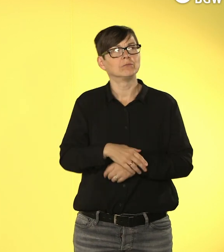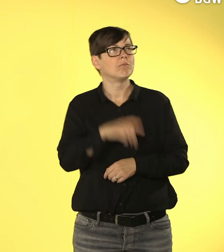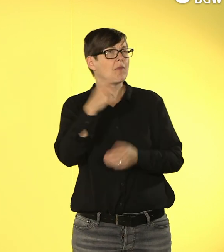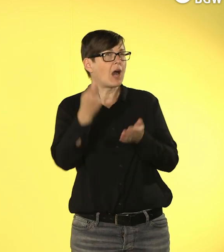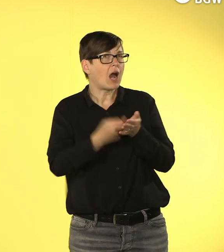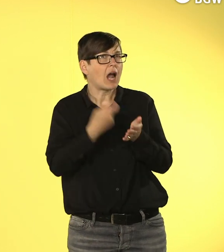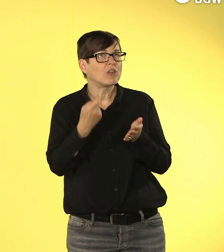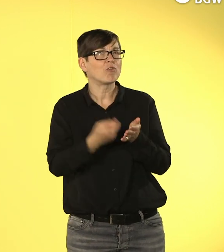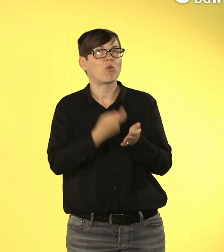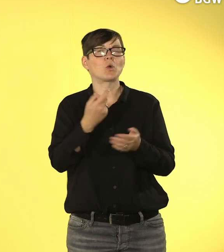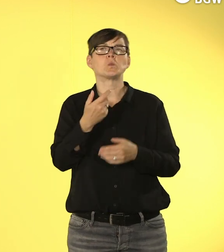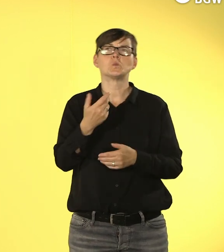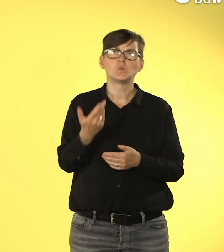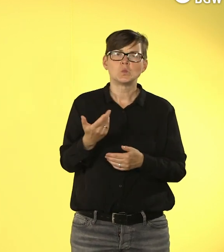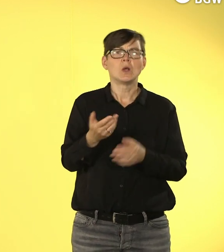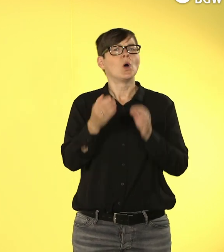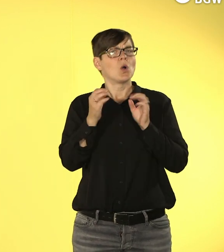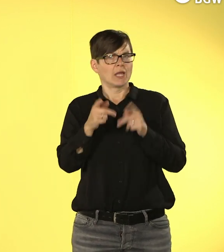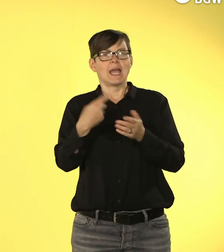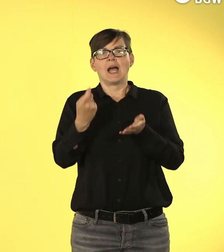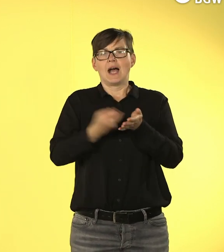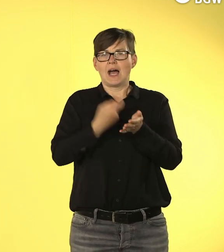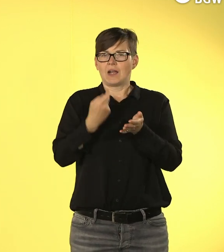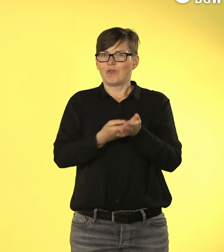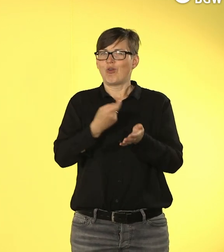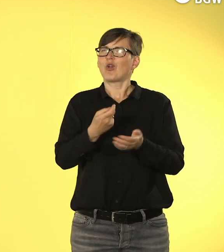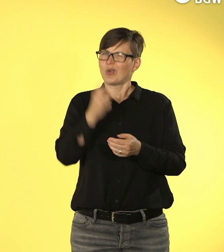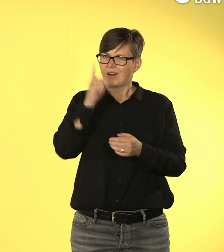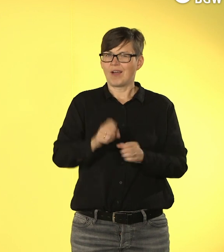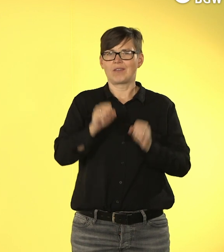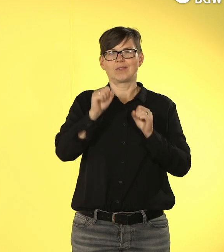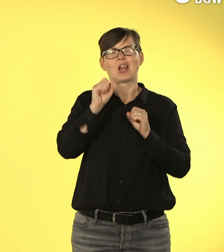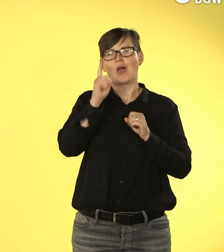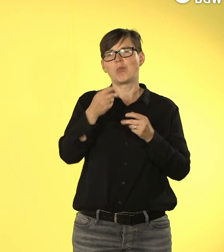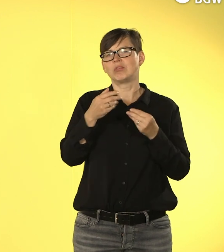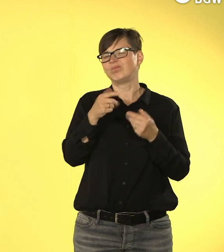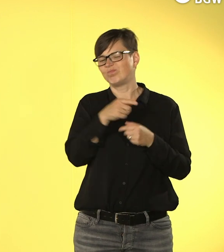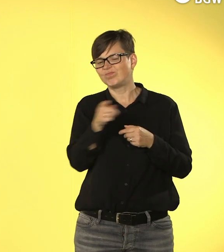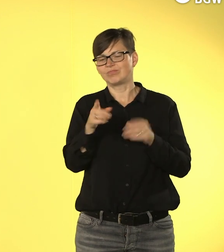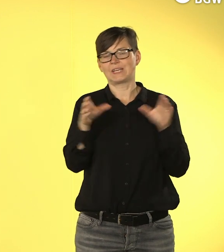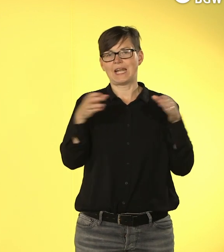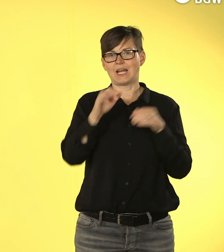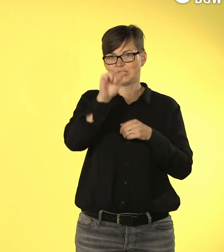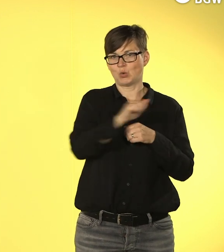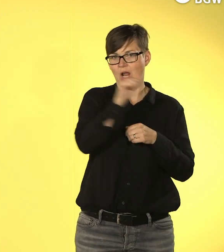Dahingehend, dass noch mehr digitalisiert wird.